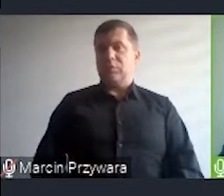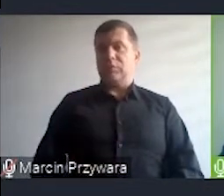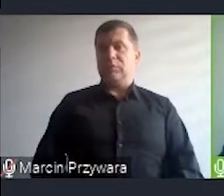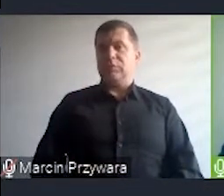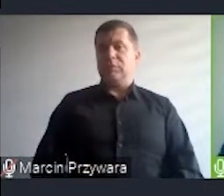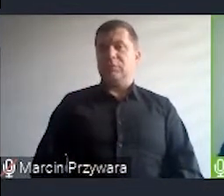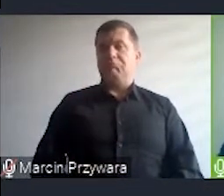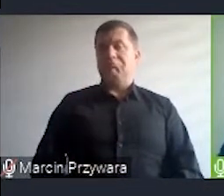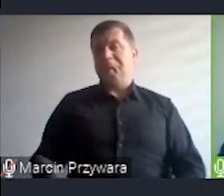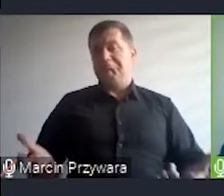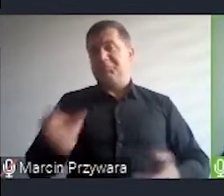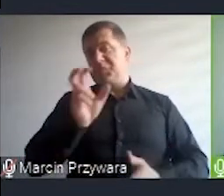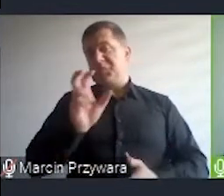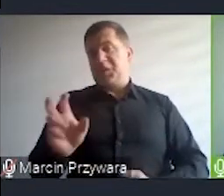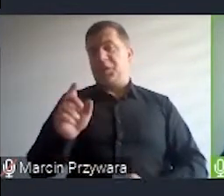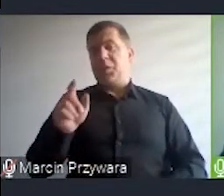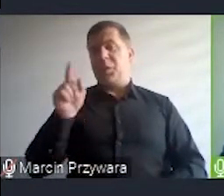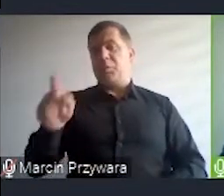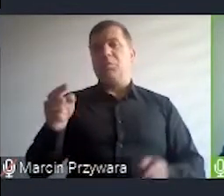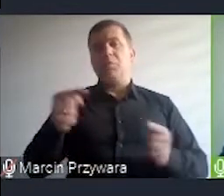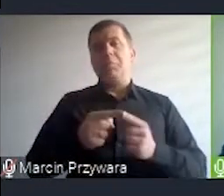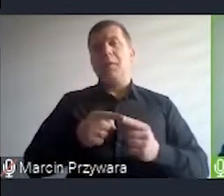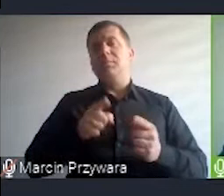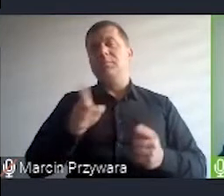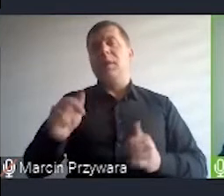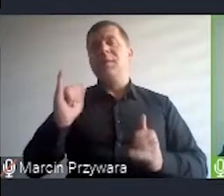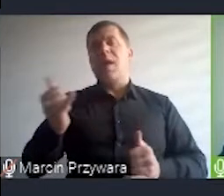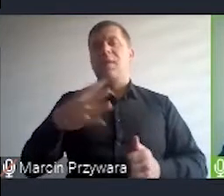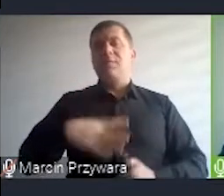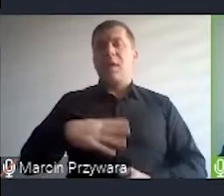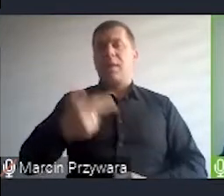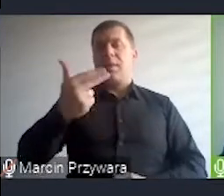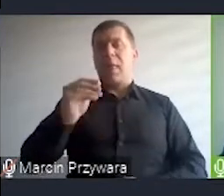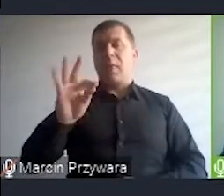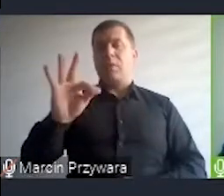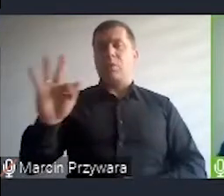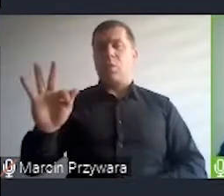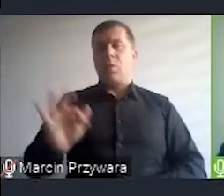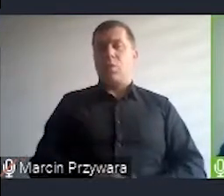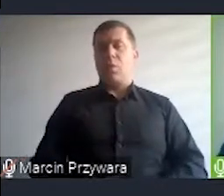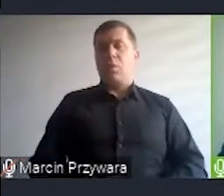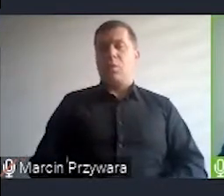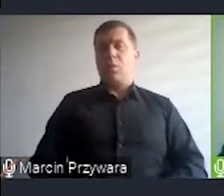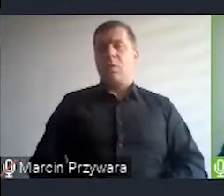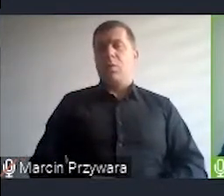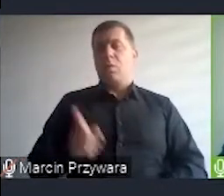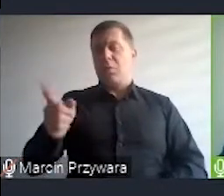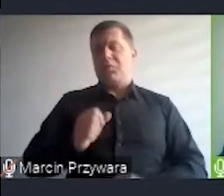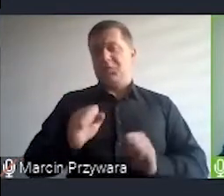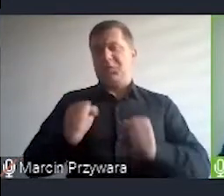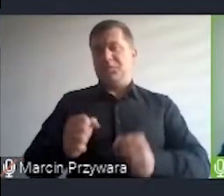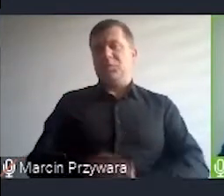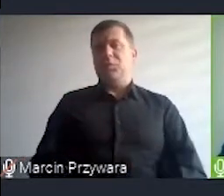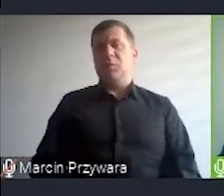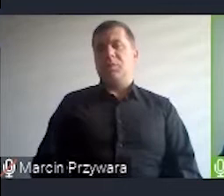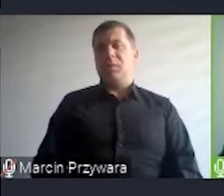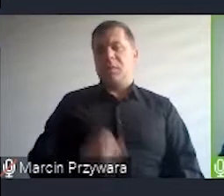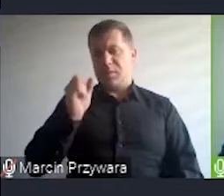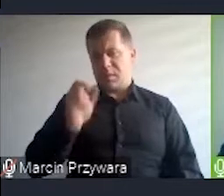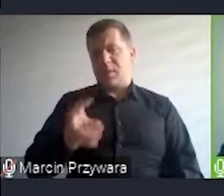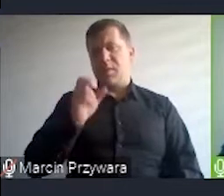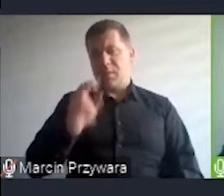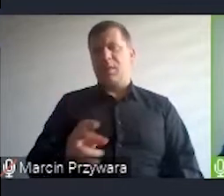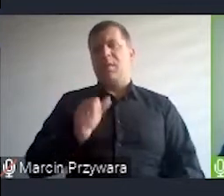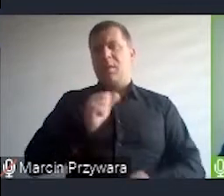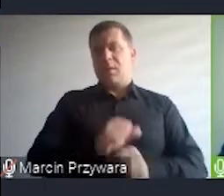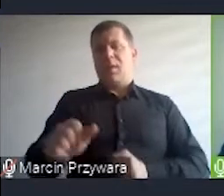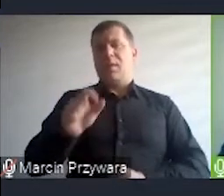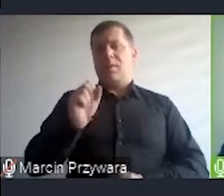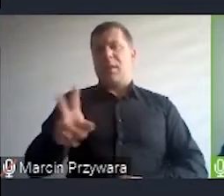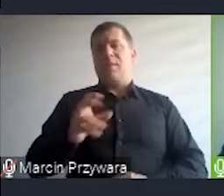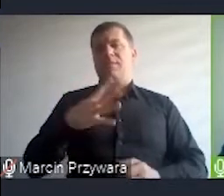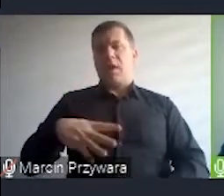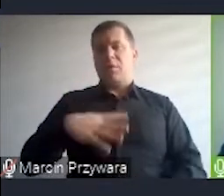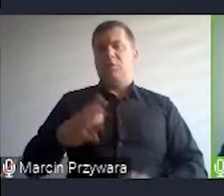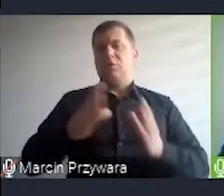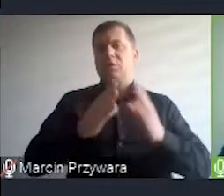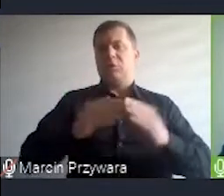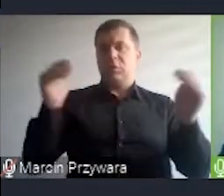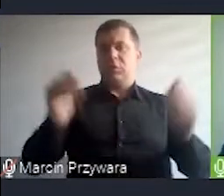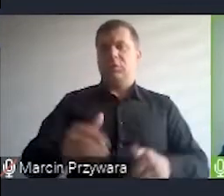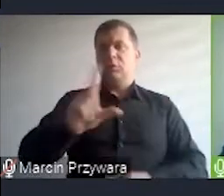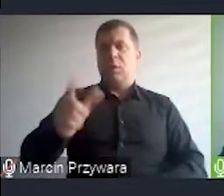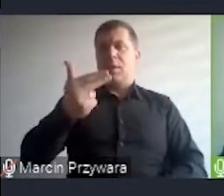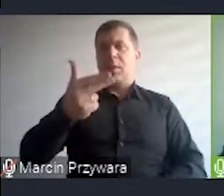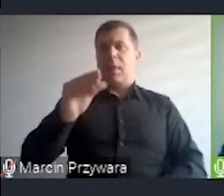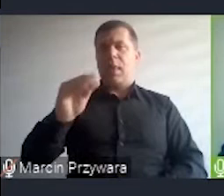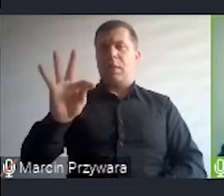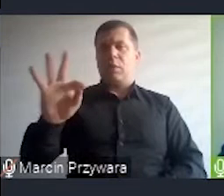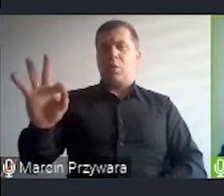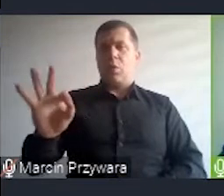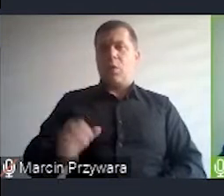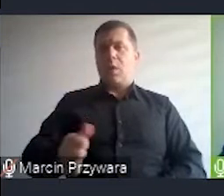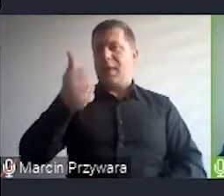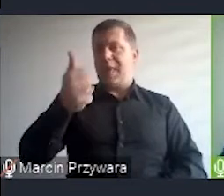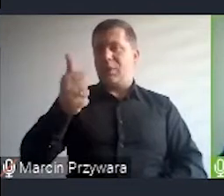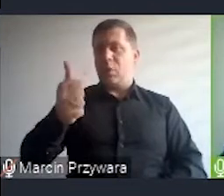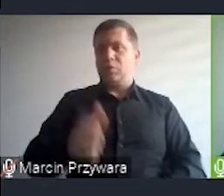Czy one odnoszą się do jakiejś wartości netto, która funkcjonuje? Jak najbardziej jest taka wartość i to jest 10 000 złotych netto jednostkowo.